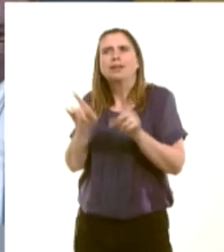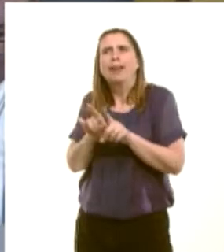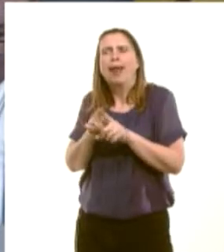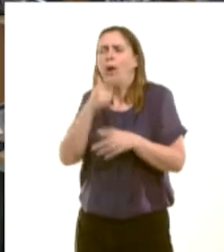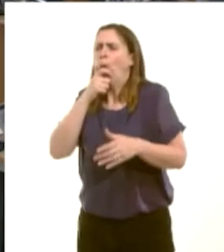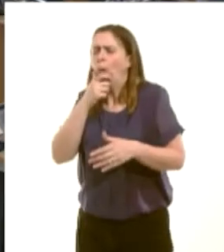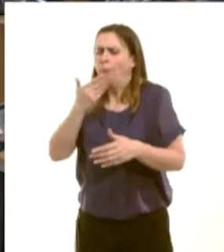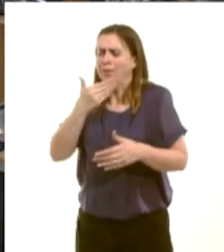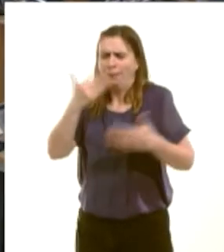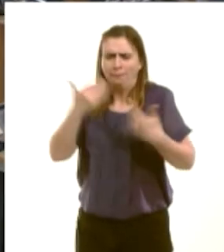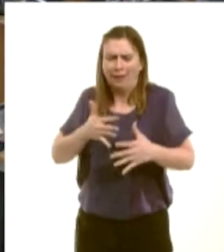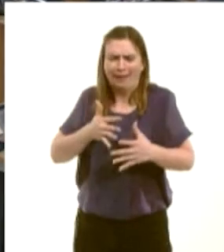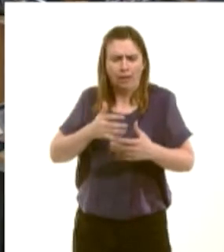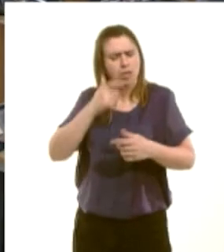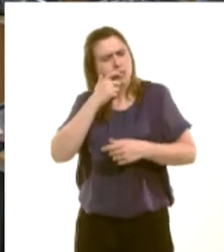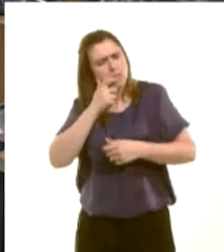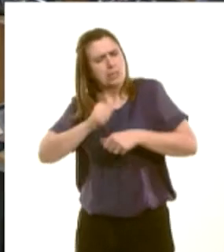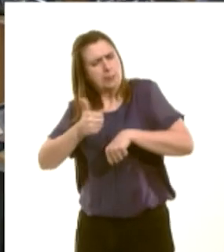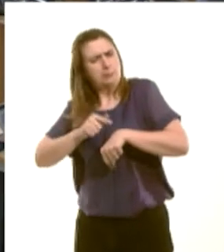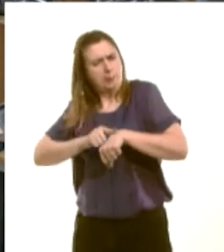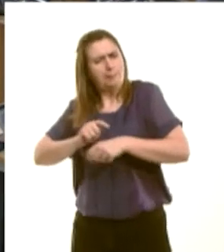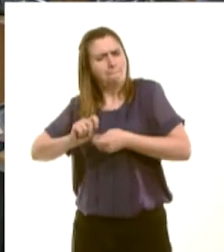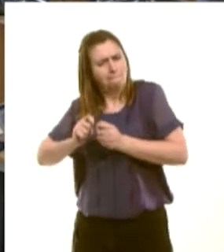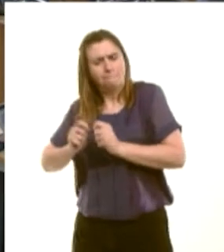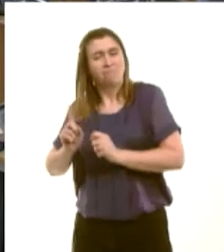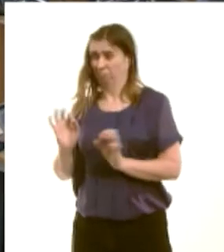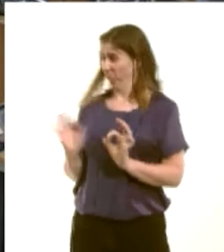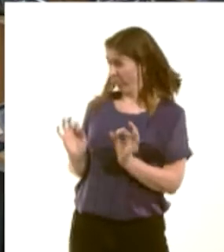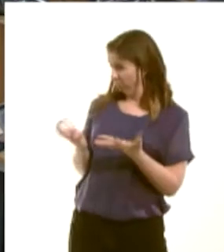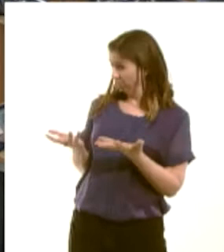A wnewch chi ailedrych ar sut rydym yn recriwtio, yn enwedig mewn ardaloedd cefn gwlad?